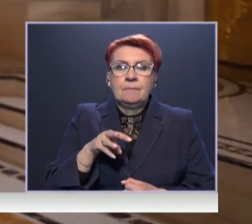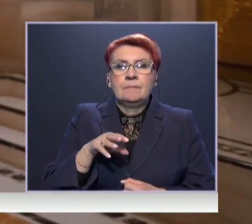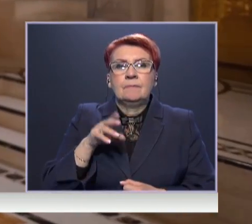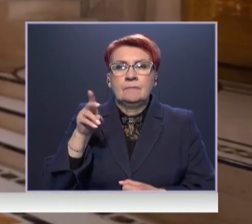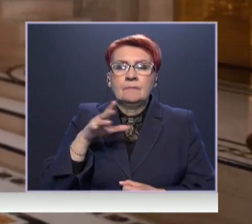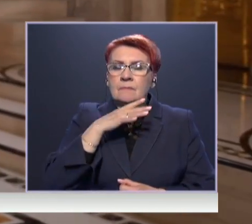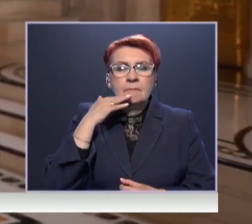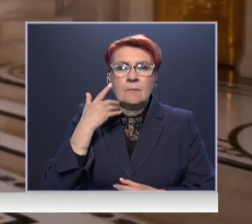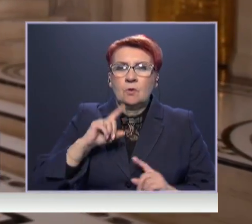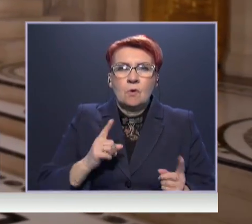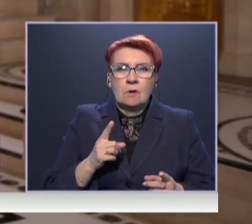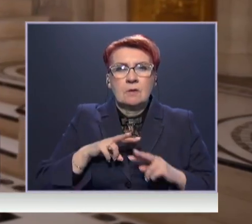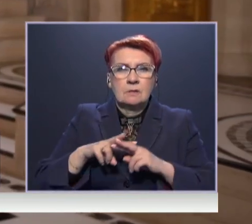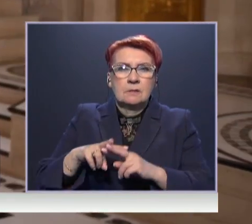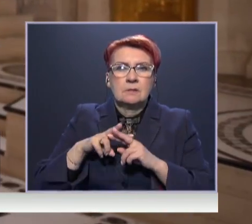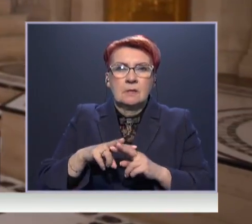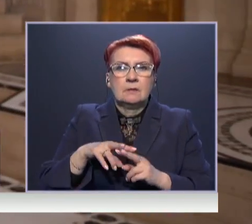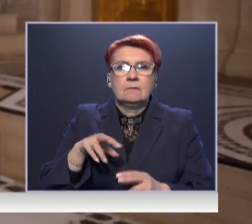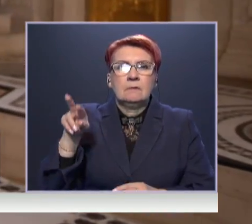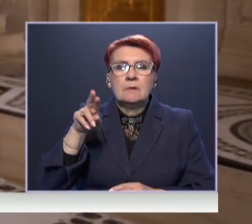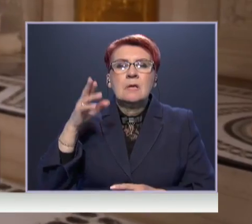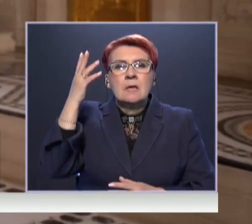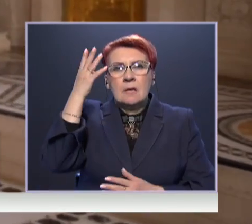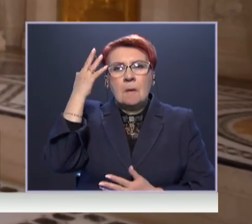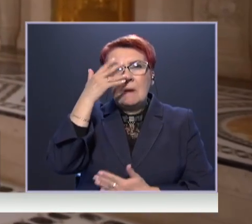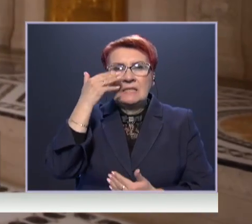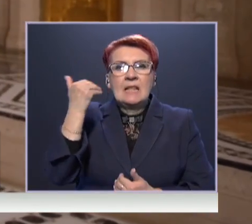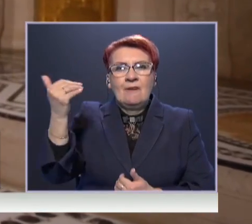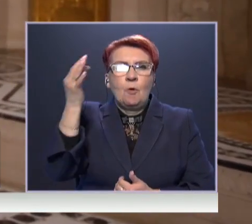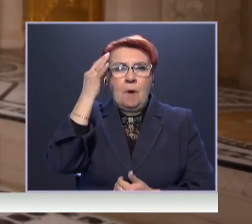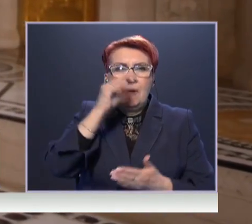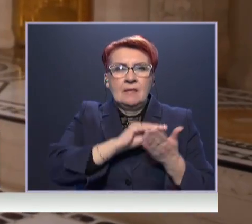ссылкам я мысленно в молитве поминала его мне представлялась